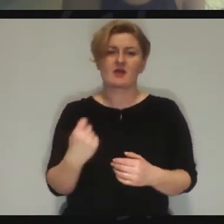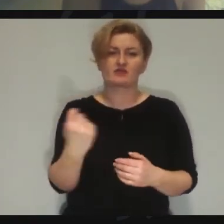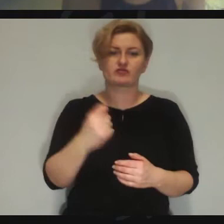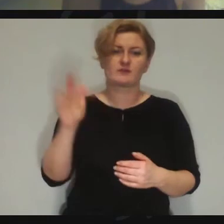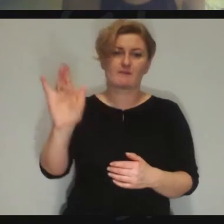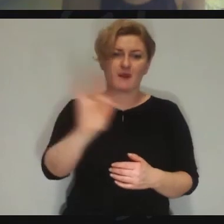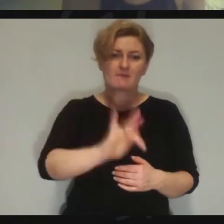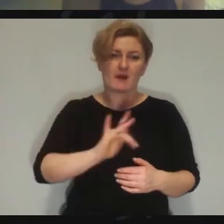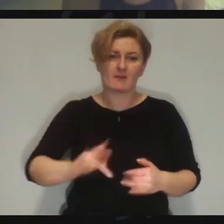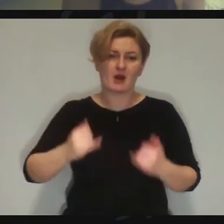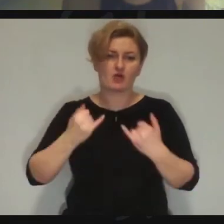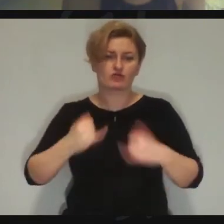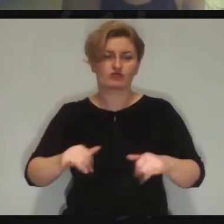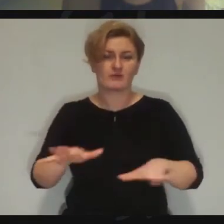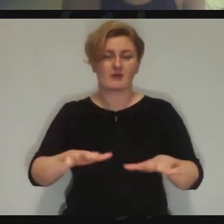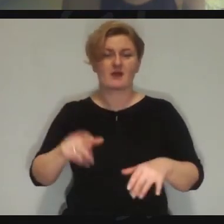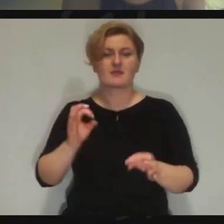np. teraz jest to onkologia.